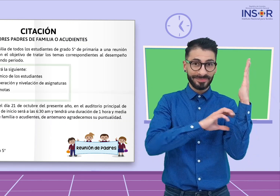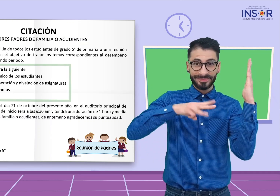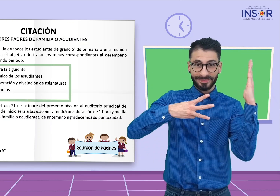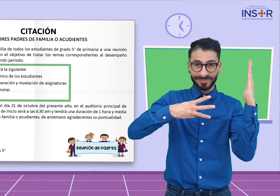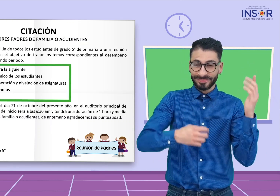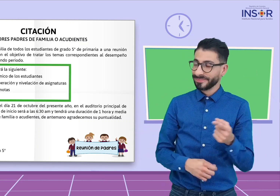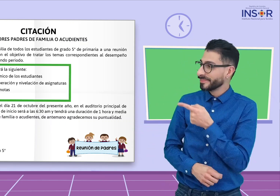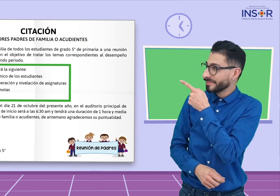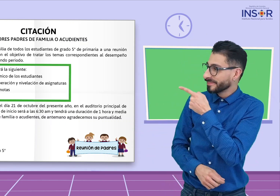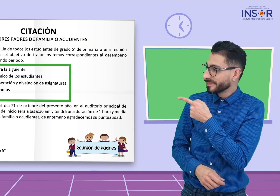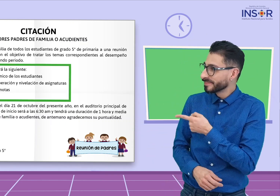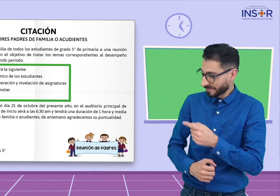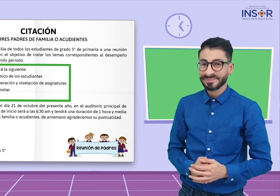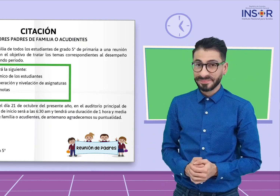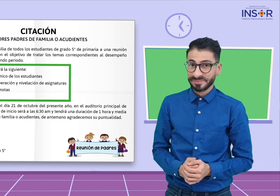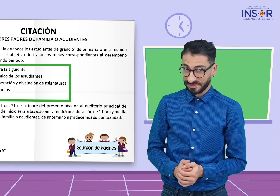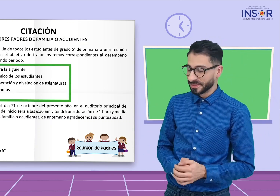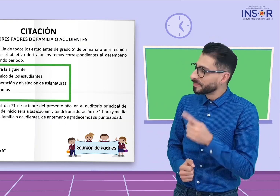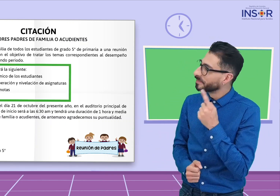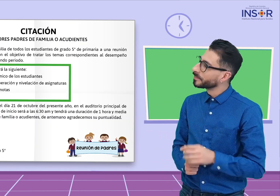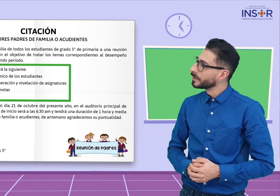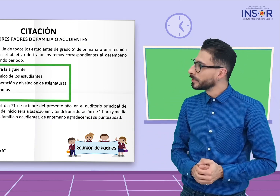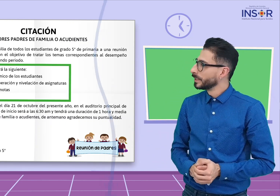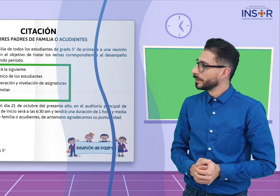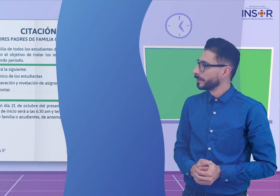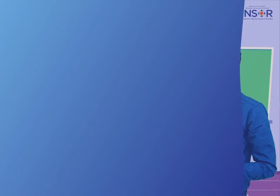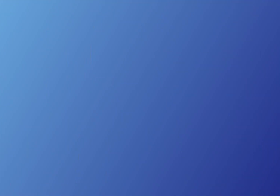Ahora la tercera parte, es esta.